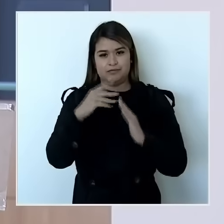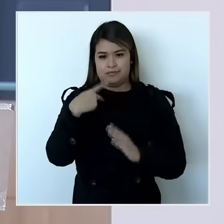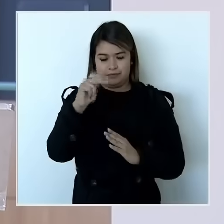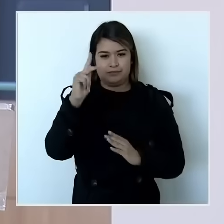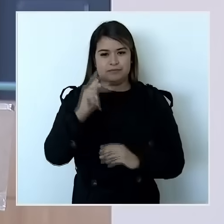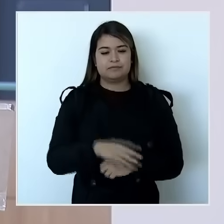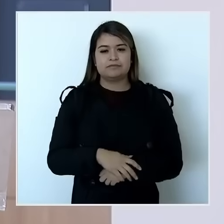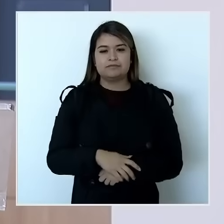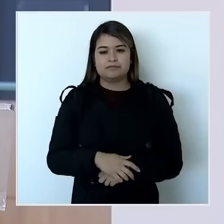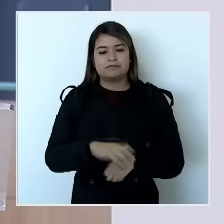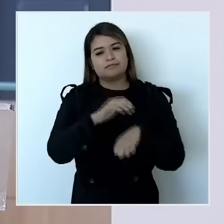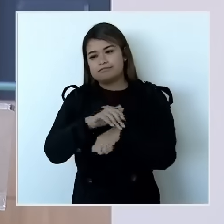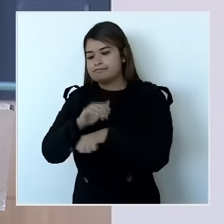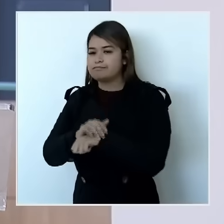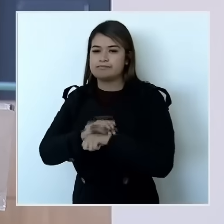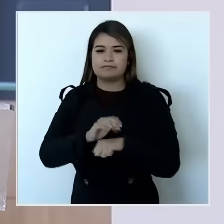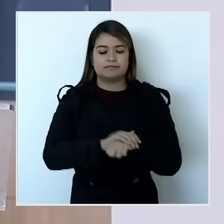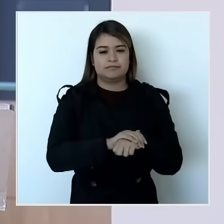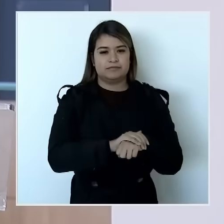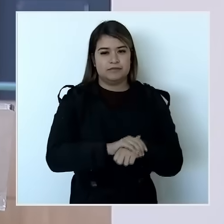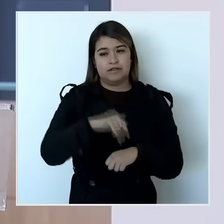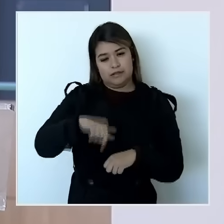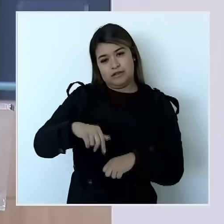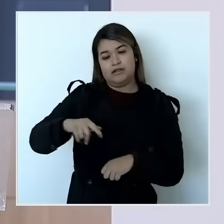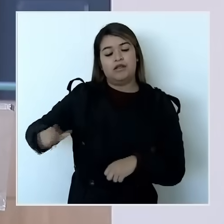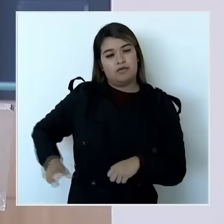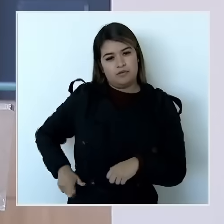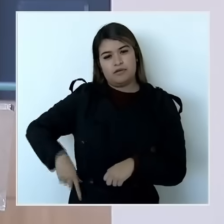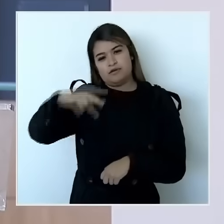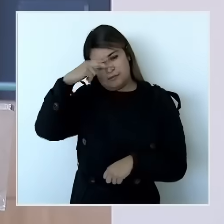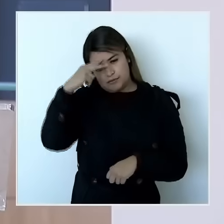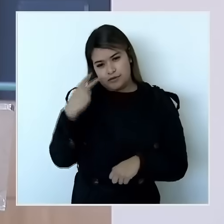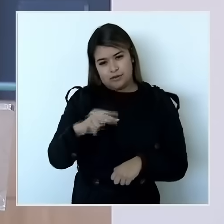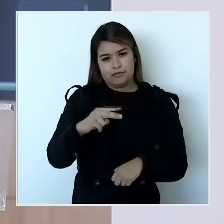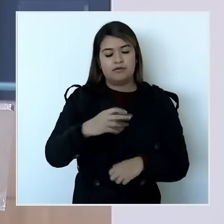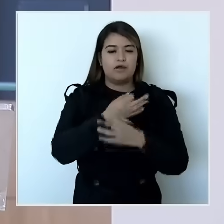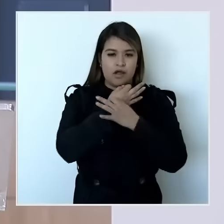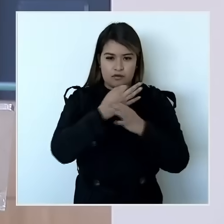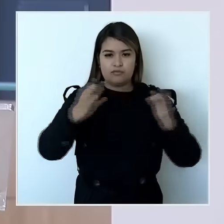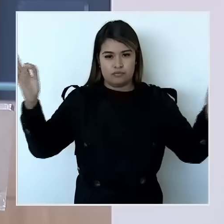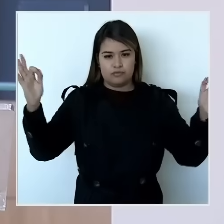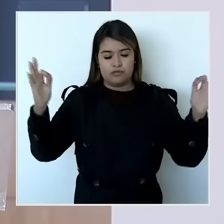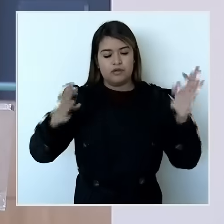Amigas y amigos, desde que el gobierno de México tomó y anunció la decisión de la construcción de